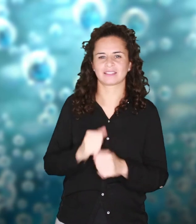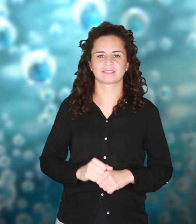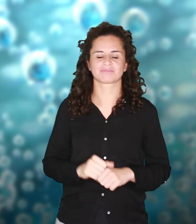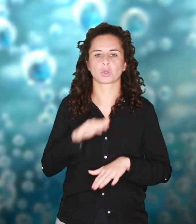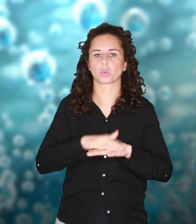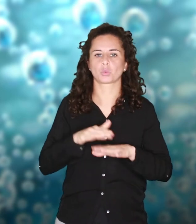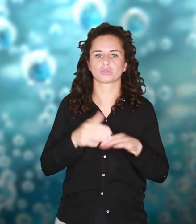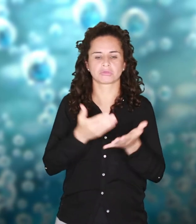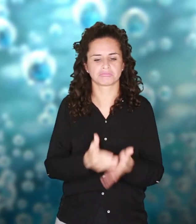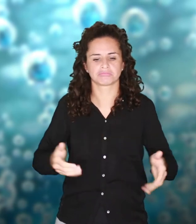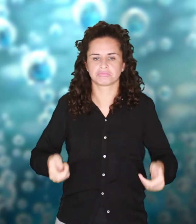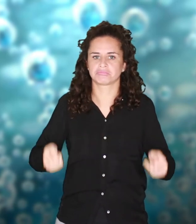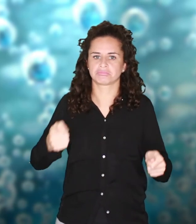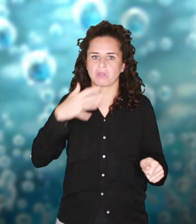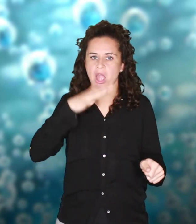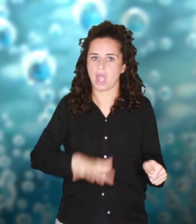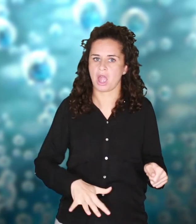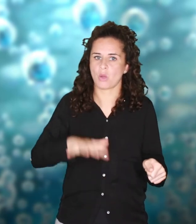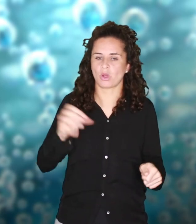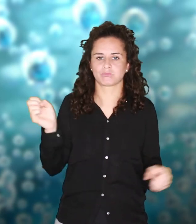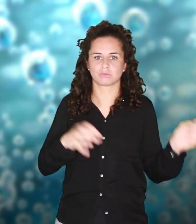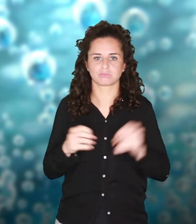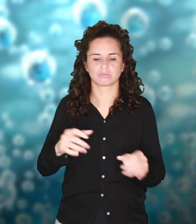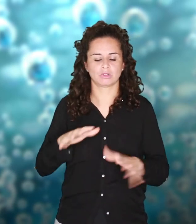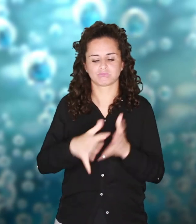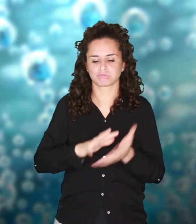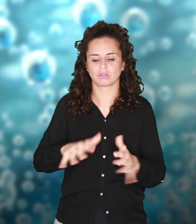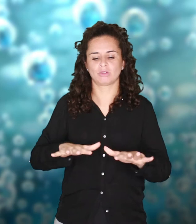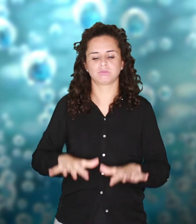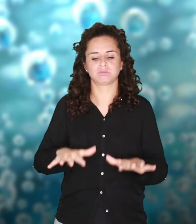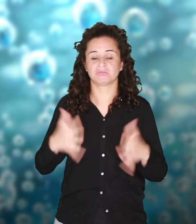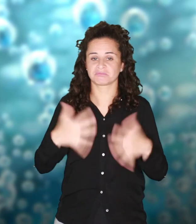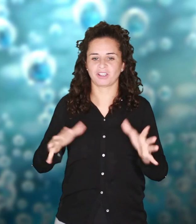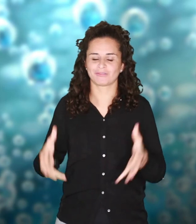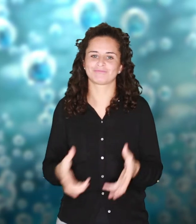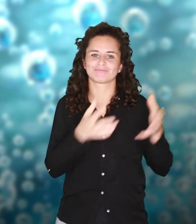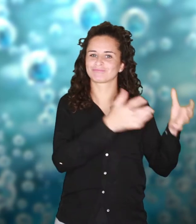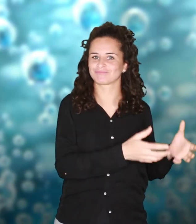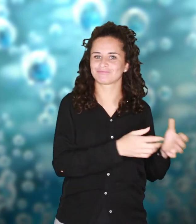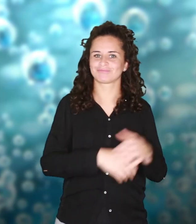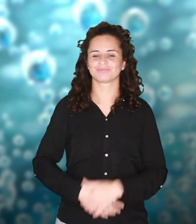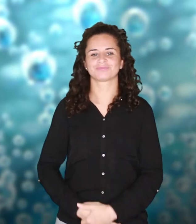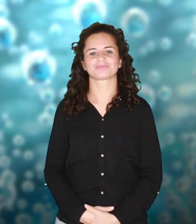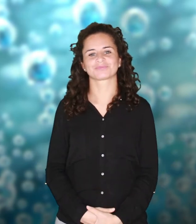basta riempire una bacinella e mettere gli ortaggi a bagno per un po’.